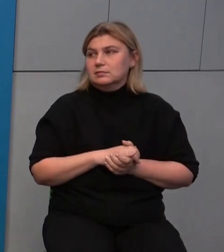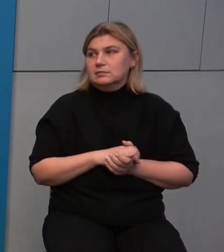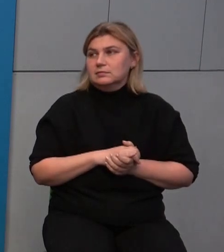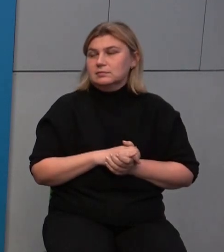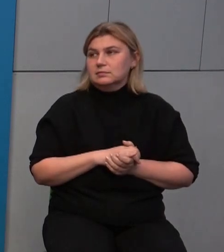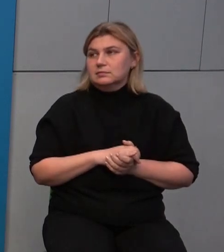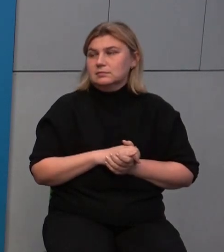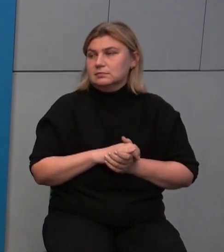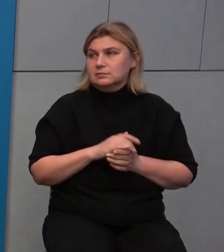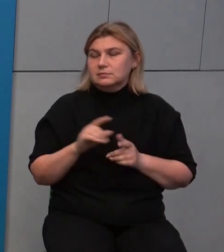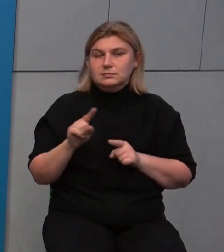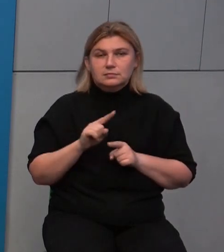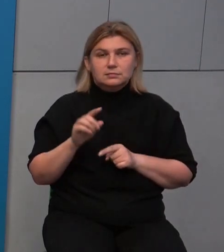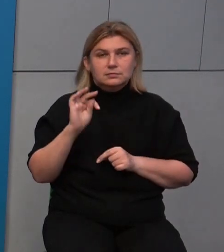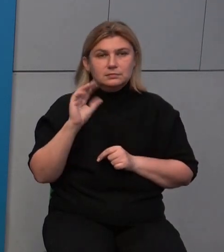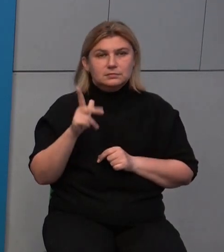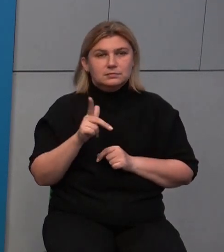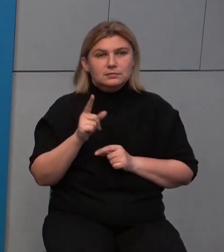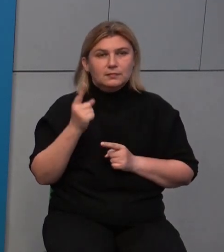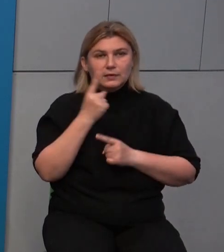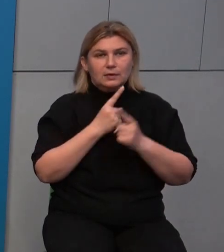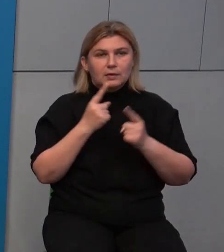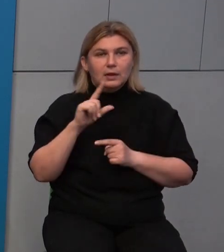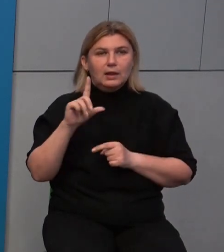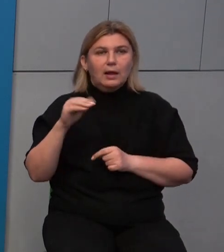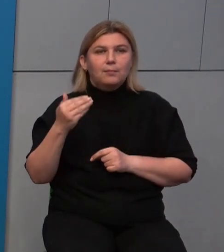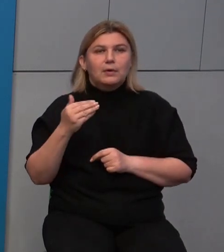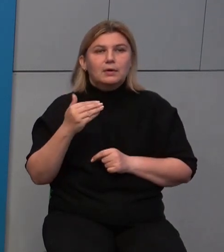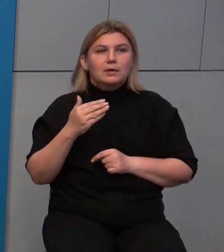To znaczy to tak, ja myślę, że Lem nie czuł się w ogóle